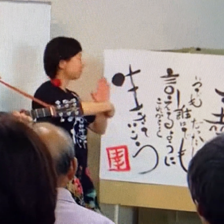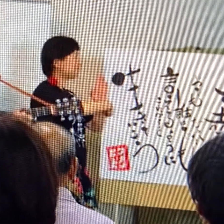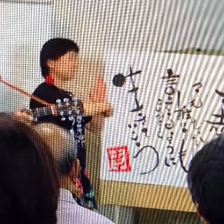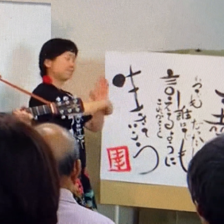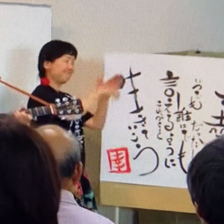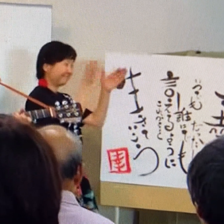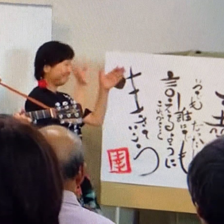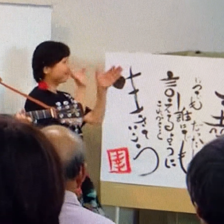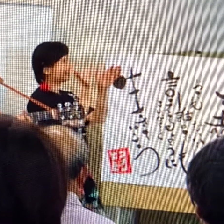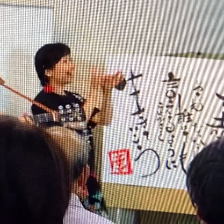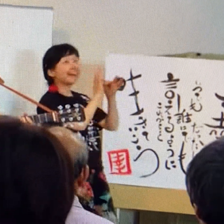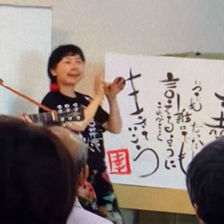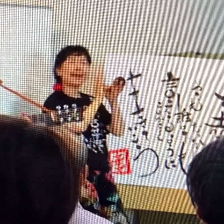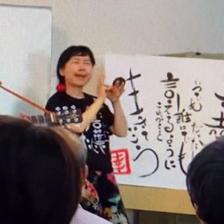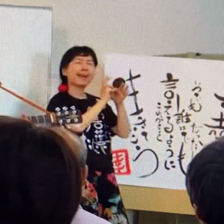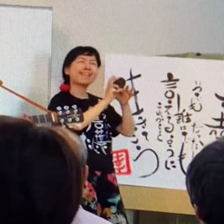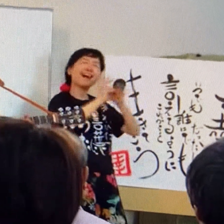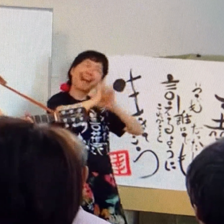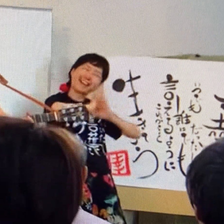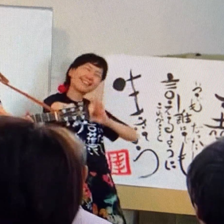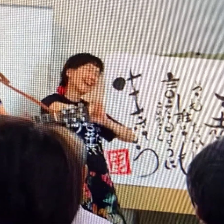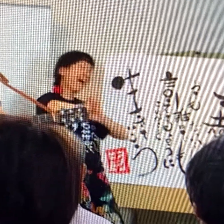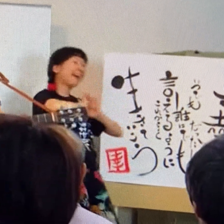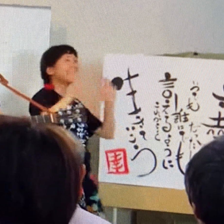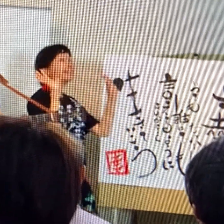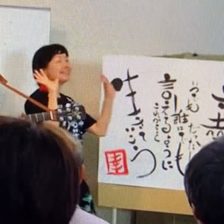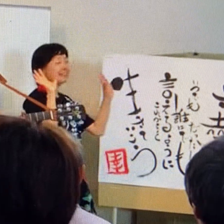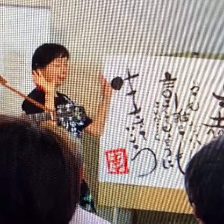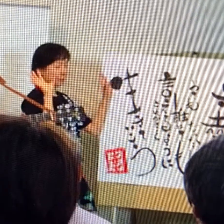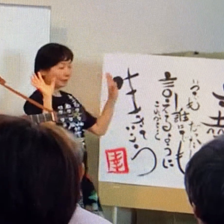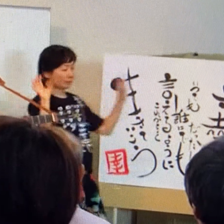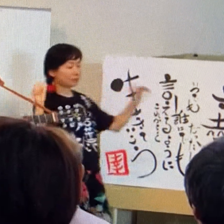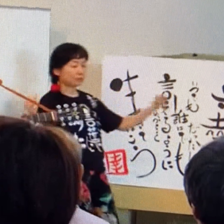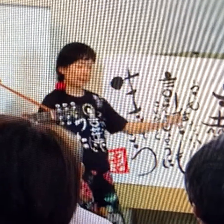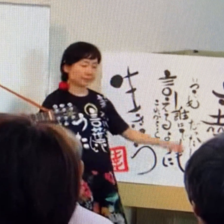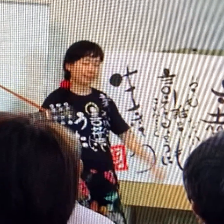関係はない